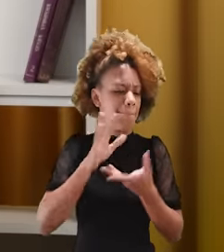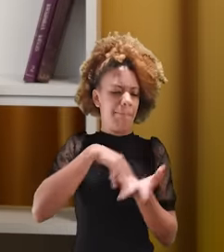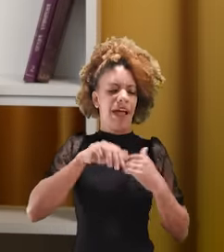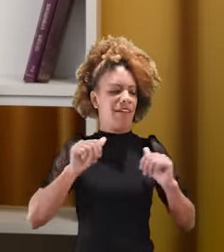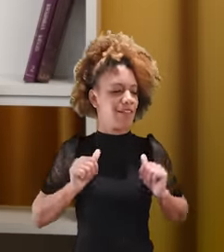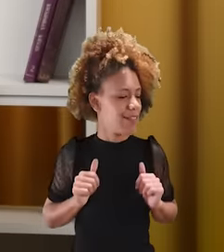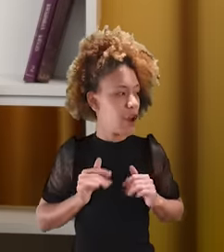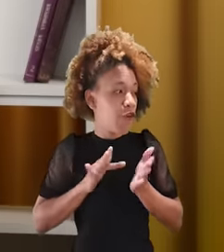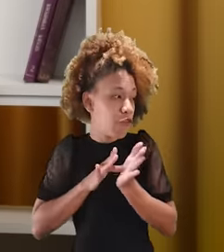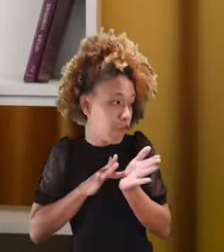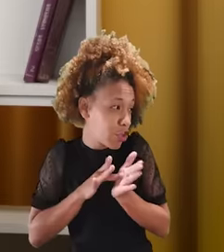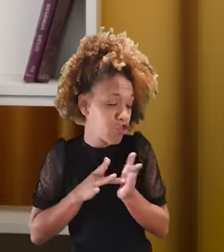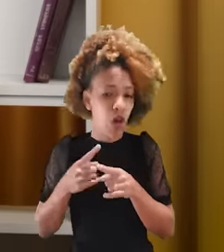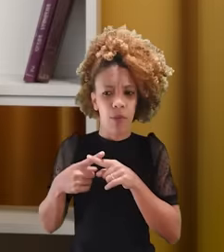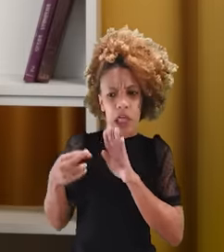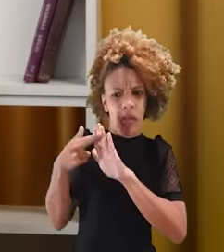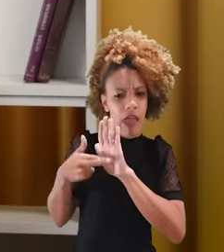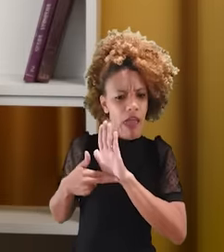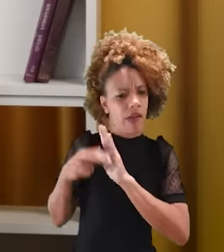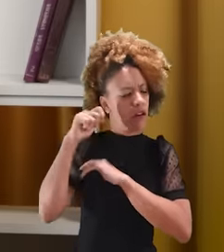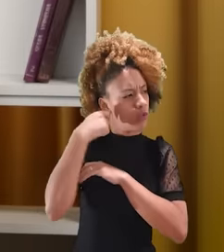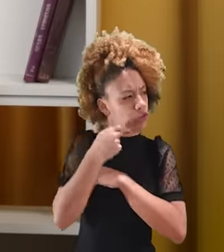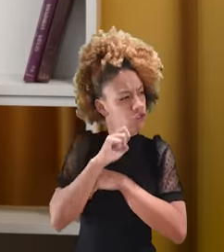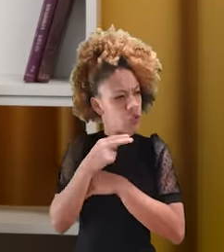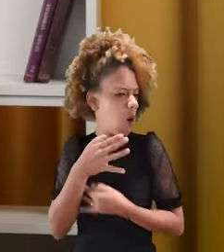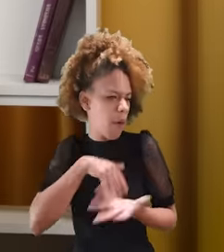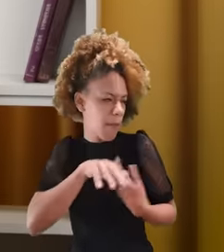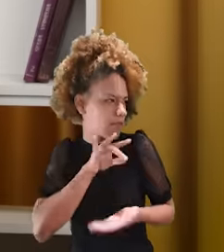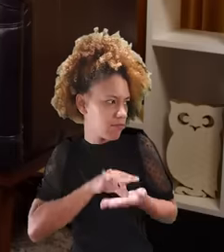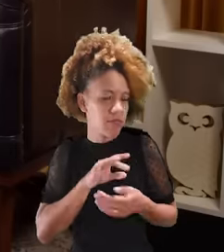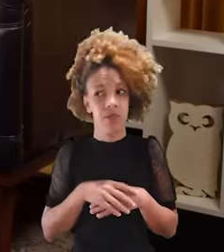conta do do da burocracia que é o artista ou não vocês são tudo bagaceiro mesmo não posso não posso